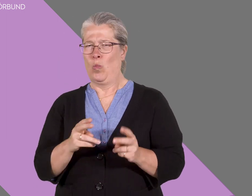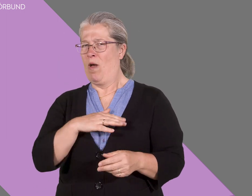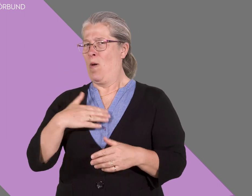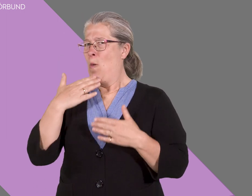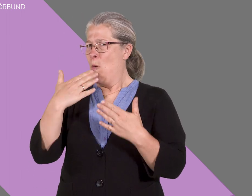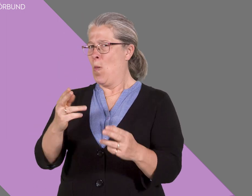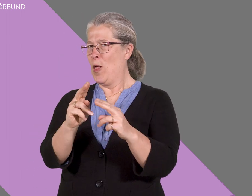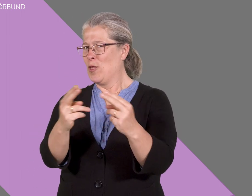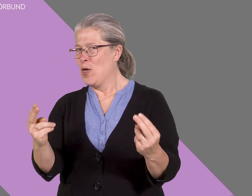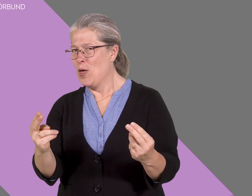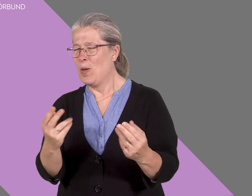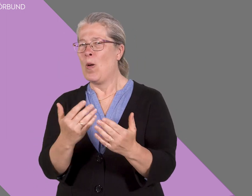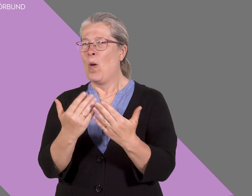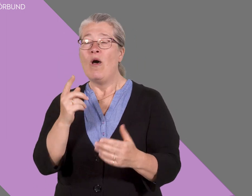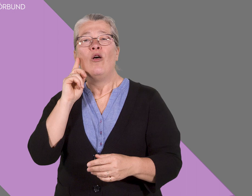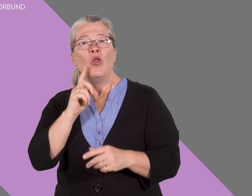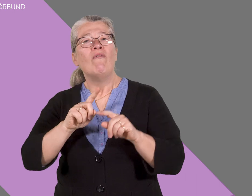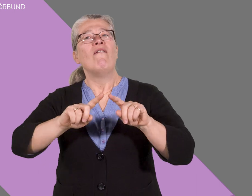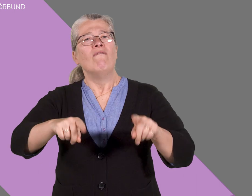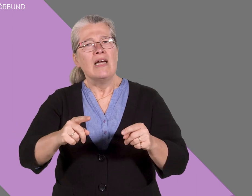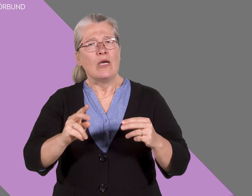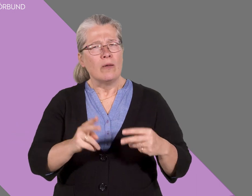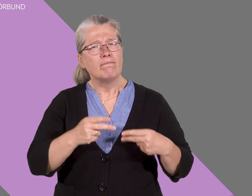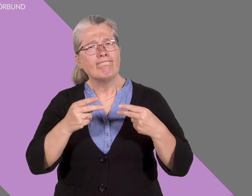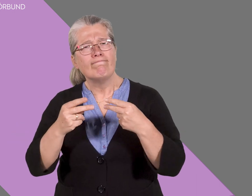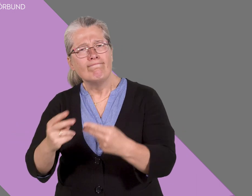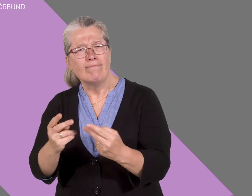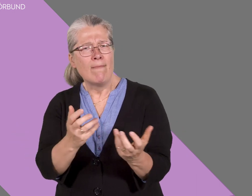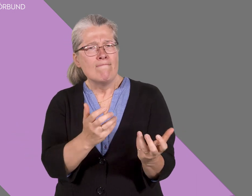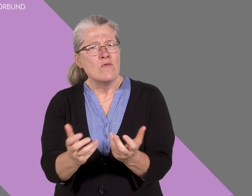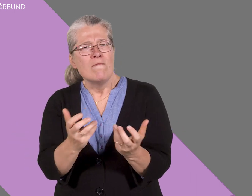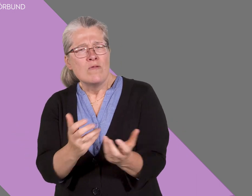I så fall har vi goda nyheter till dig, för Dövas video behöver hela tiden -